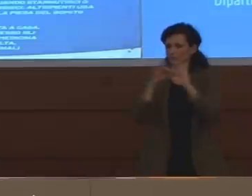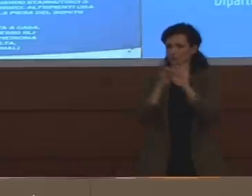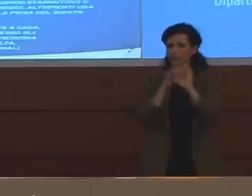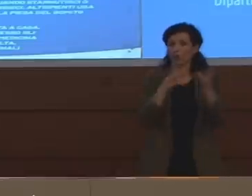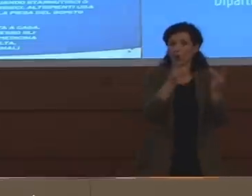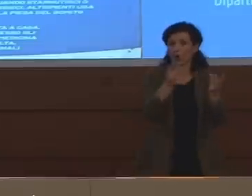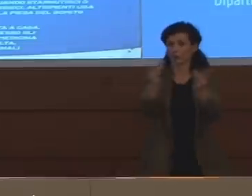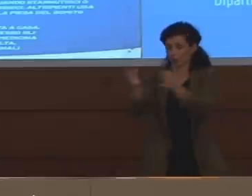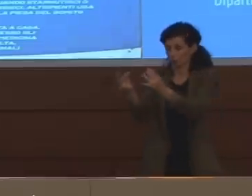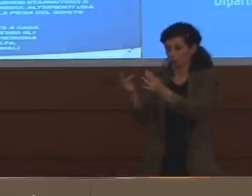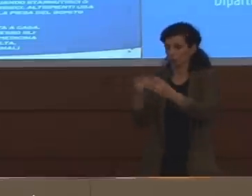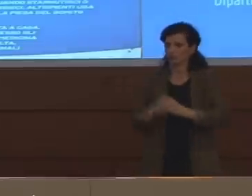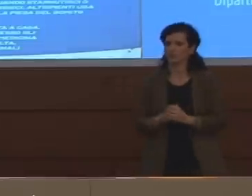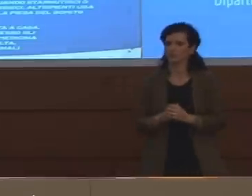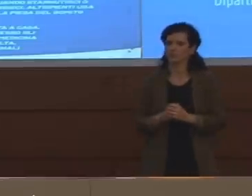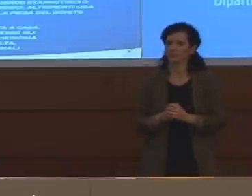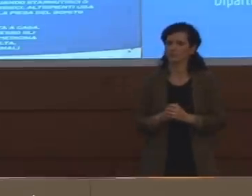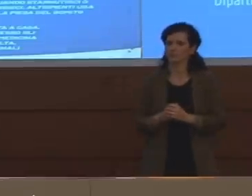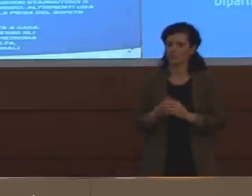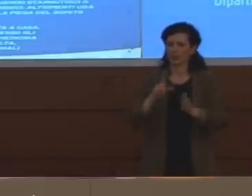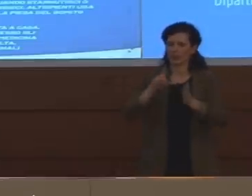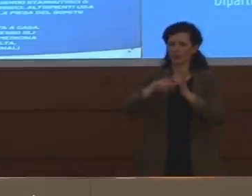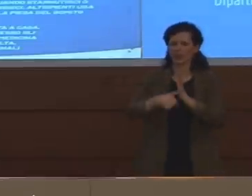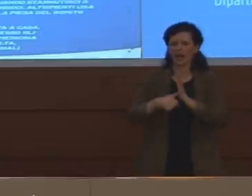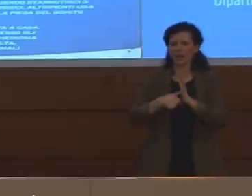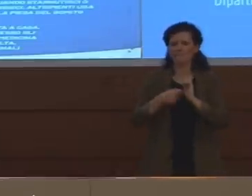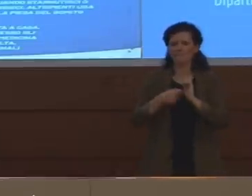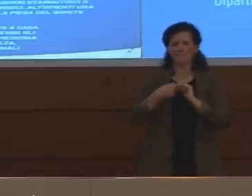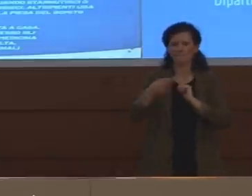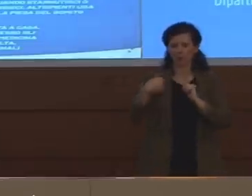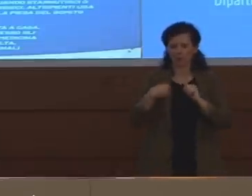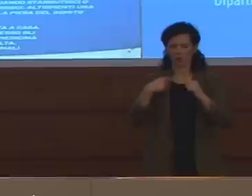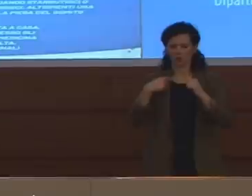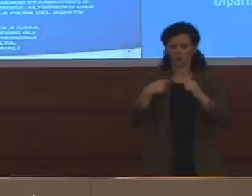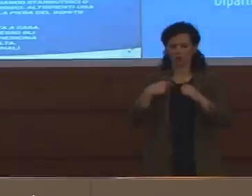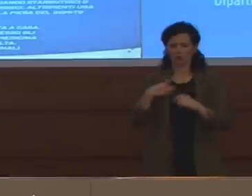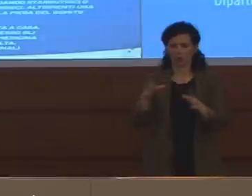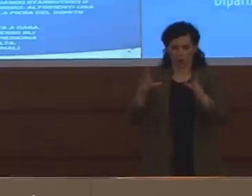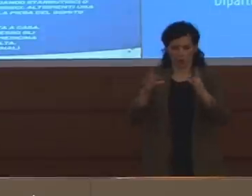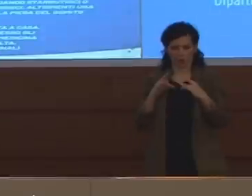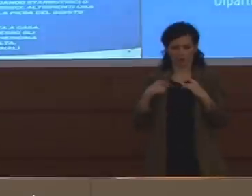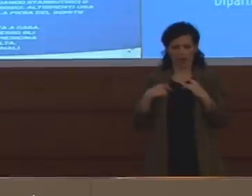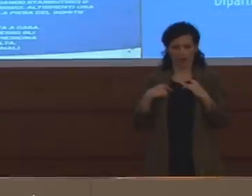Ecco, quanto tempo si rimane contagiosi? Cioè la quarantena resta fissata a 14